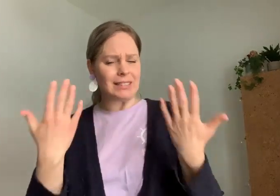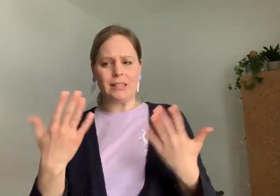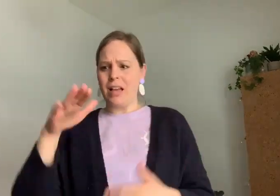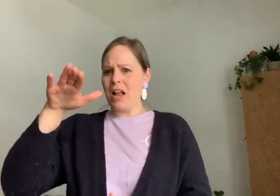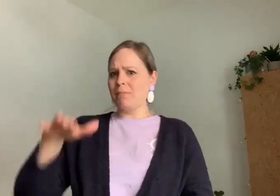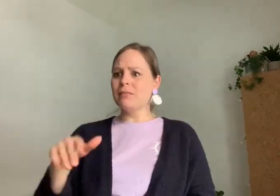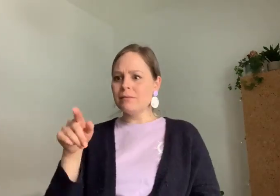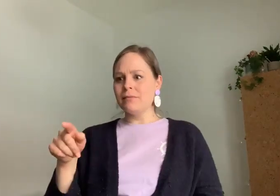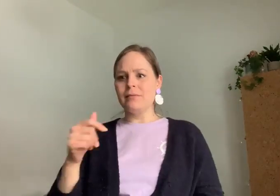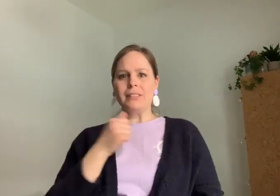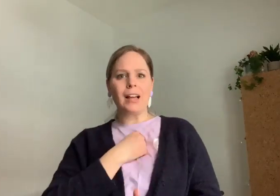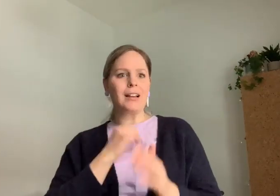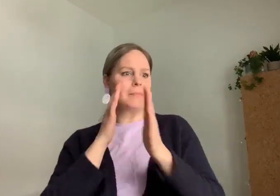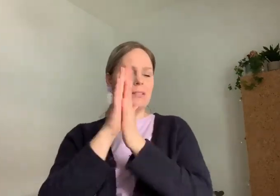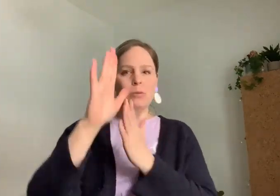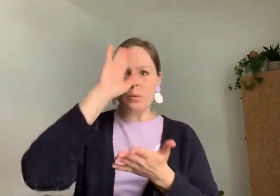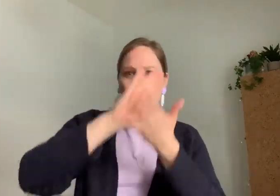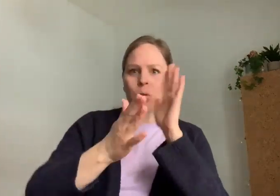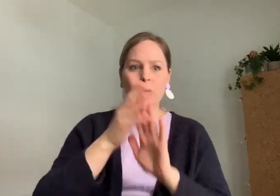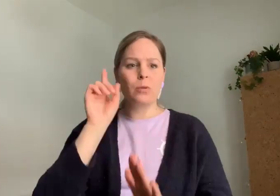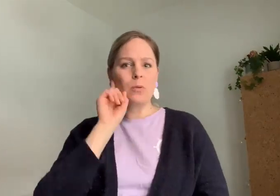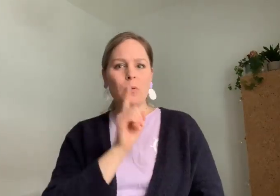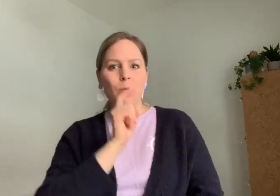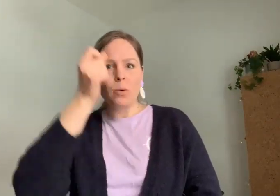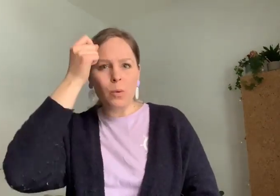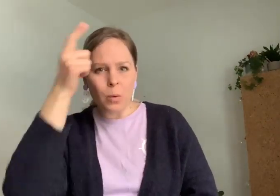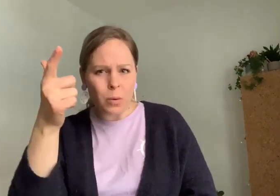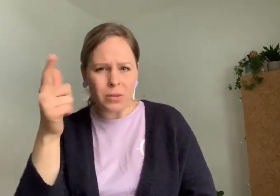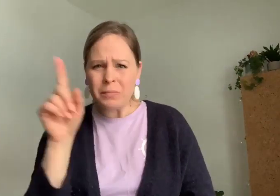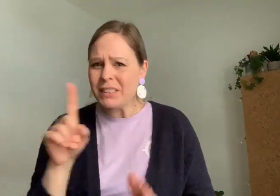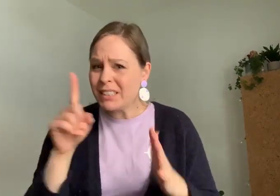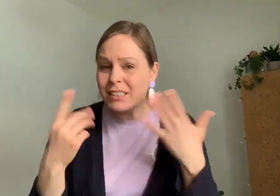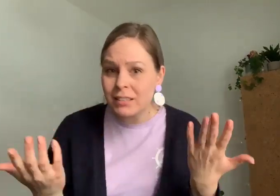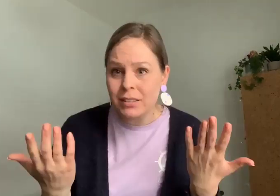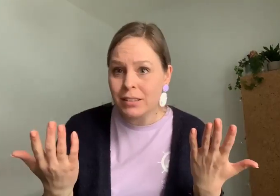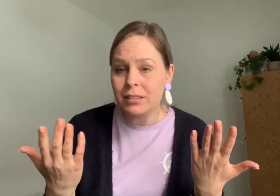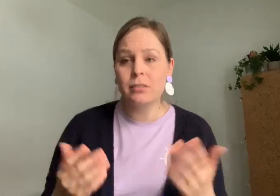Missä lapsi tutustuu kuurojen kulttuuriin?